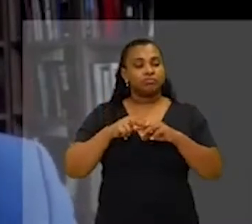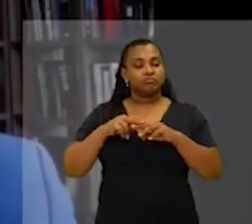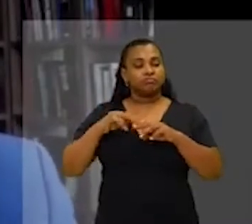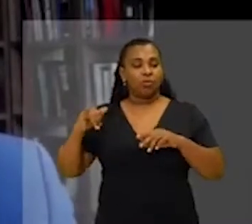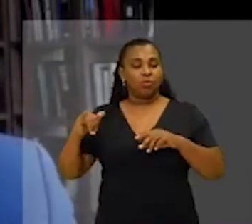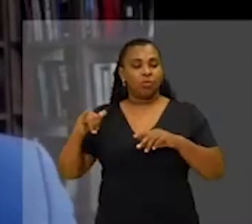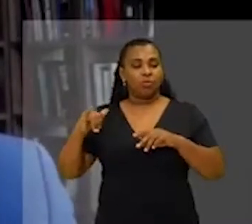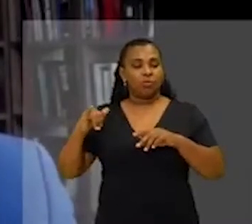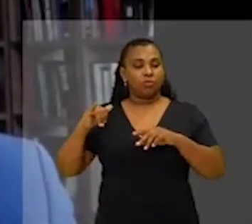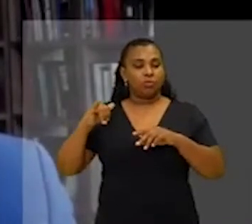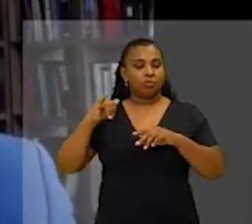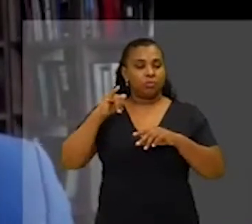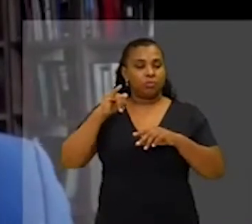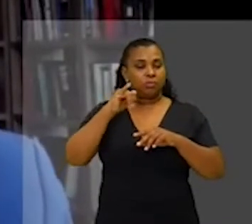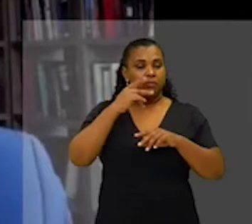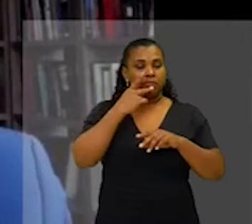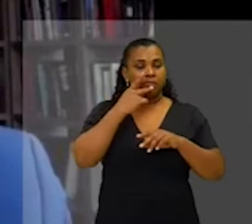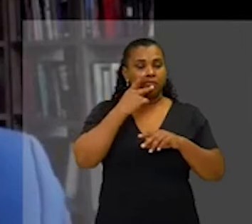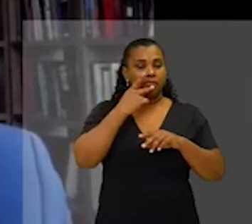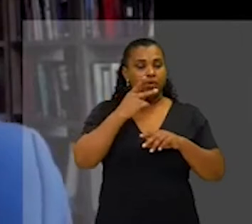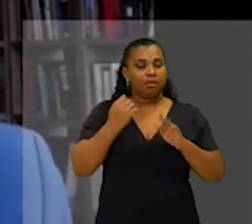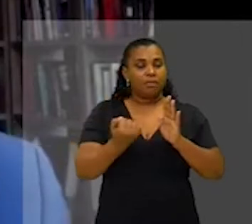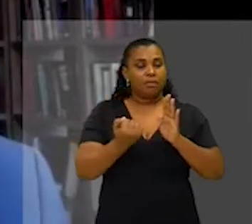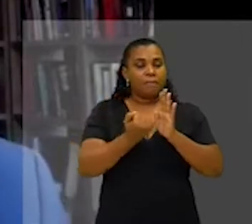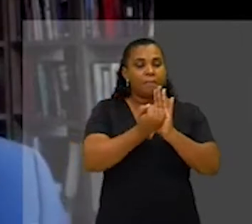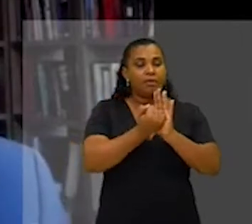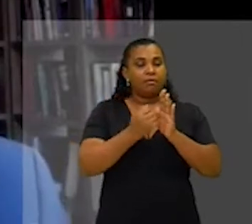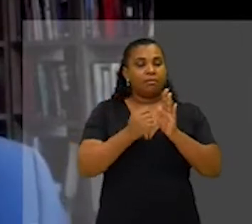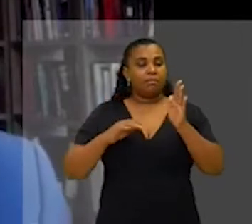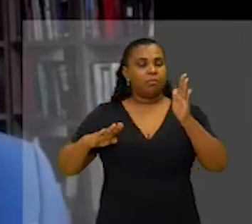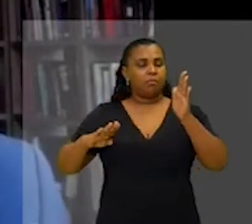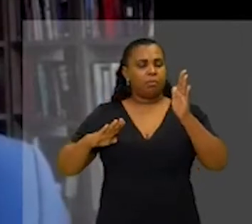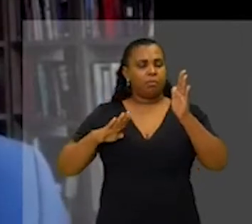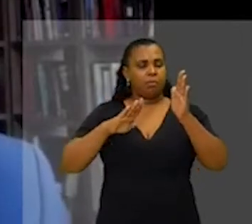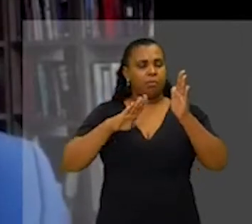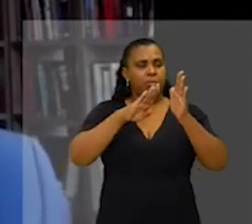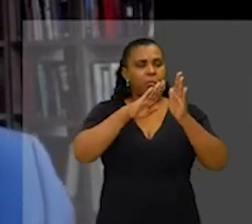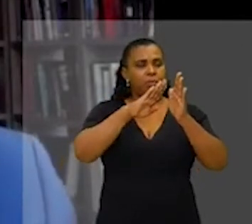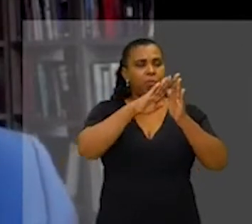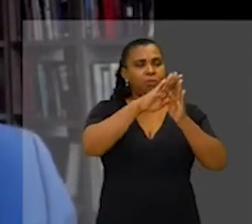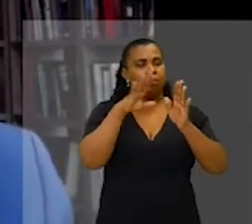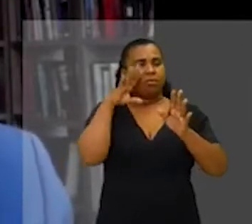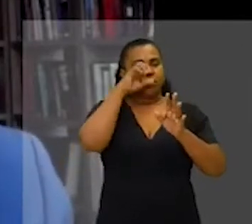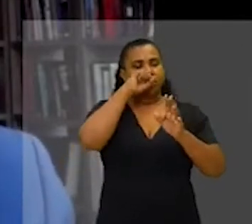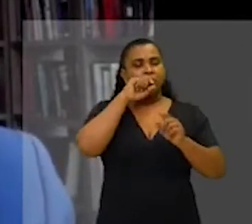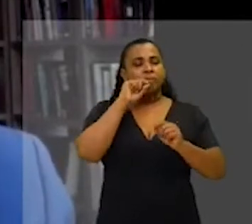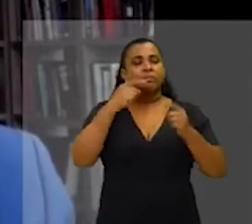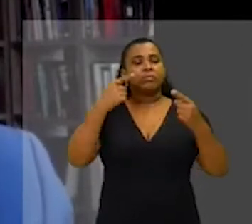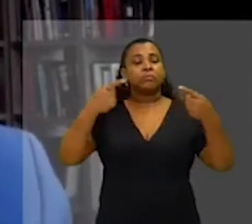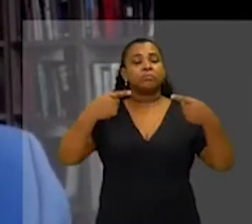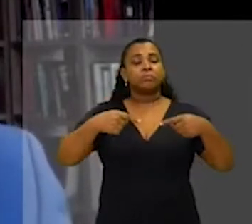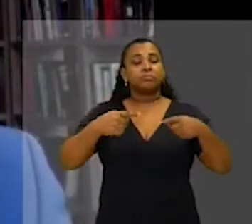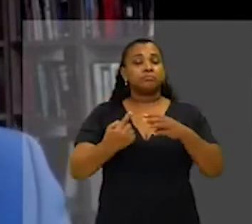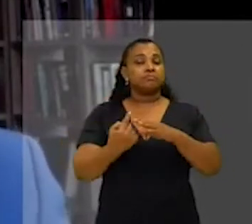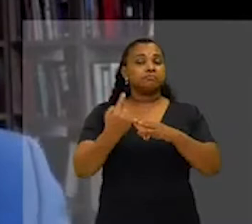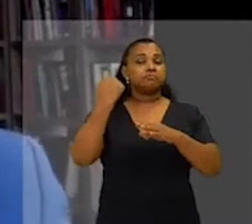falar de Marcos legais é compreender Qual é o paradigma no qual qual é o plano de fundo Quais